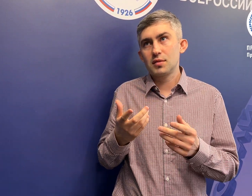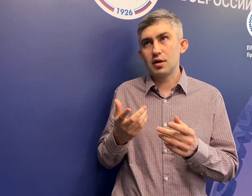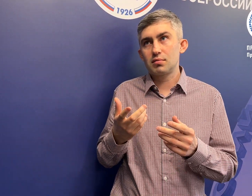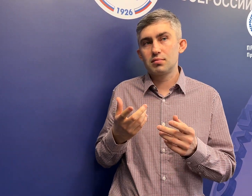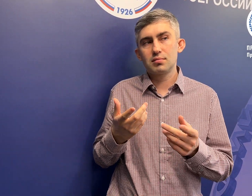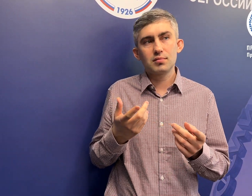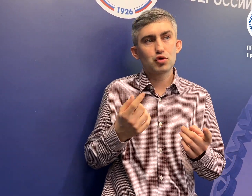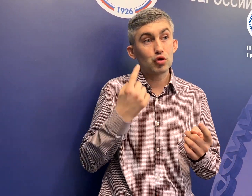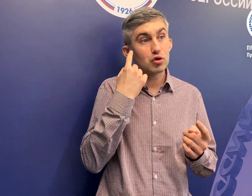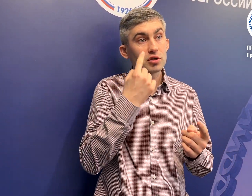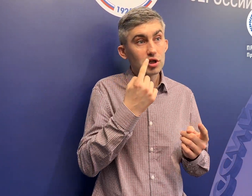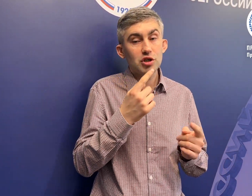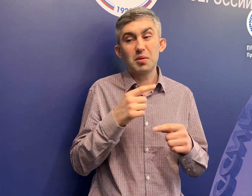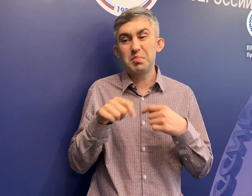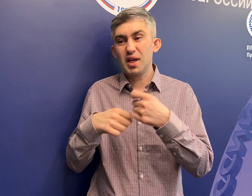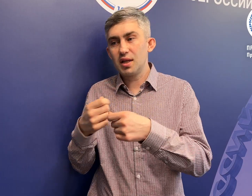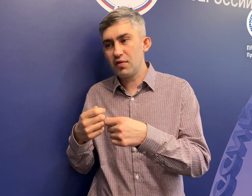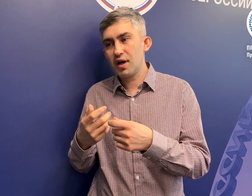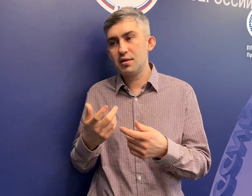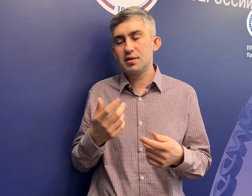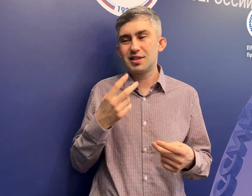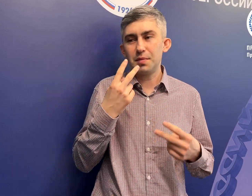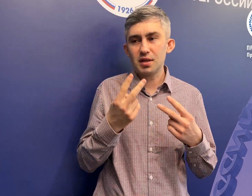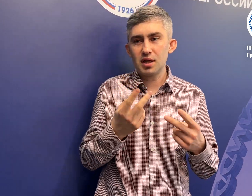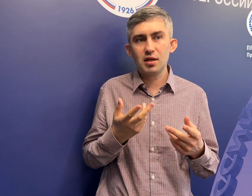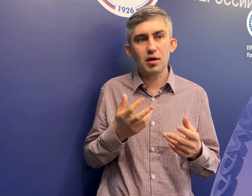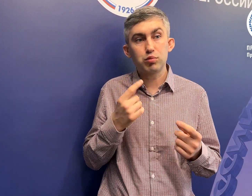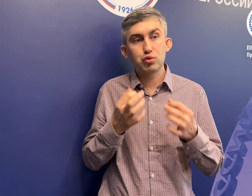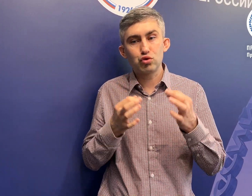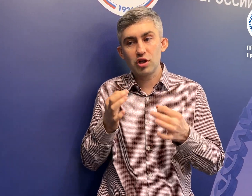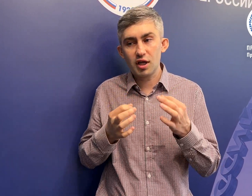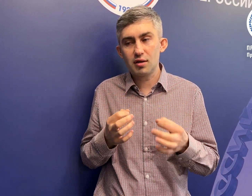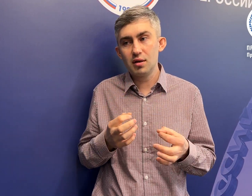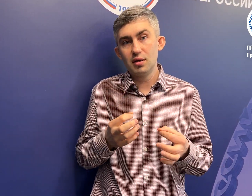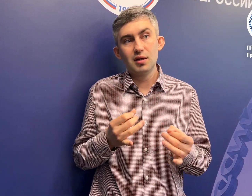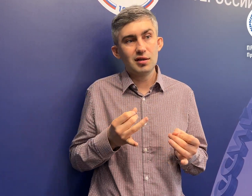Ту информацию, что тут я услышал, буду передавать дальше, мы будем ее обсуждать.